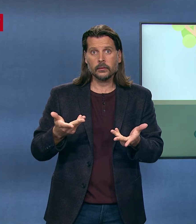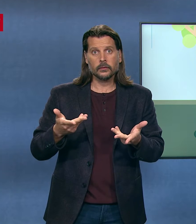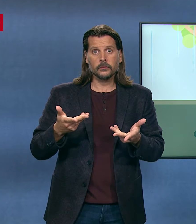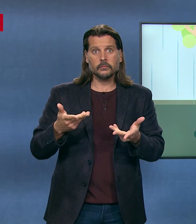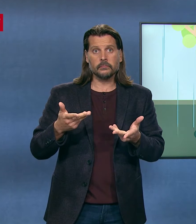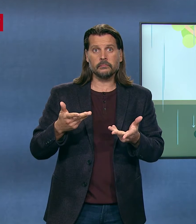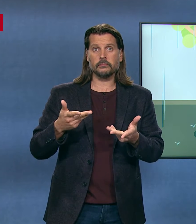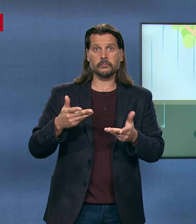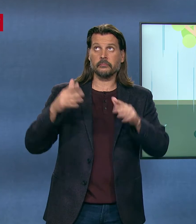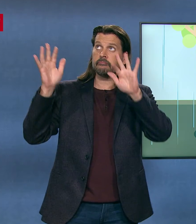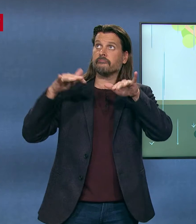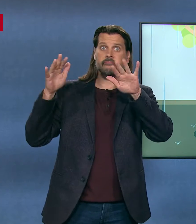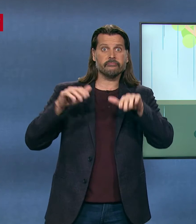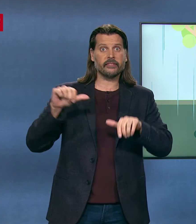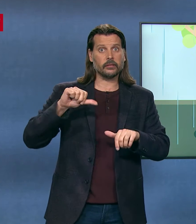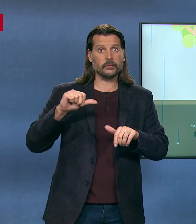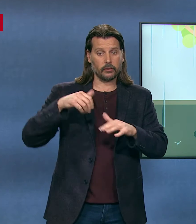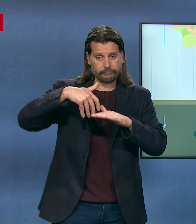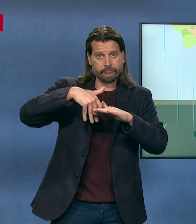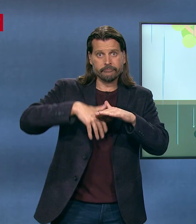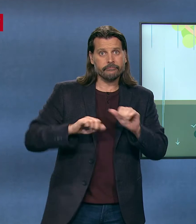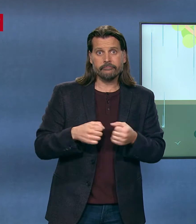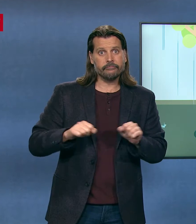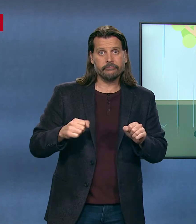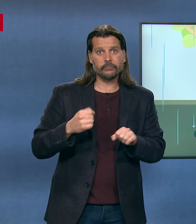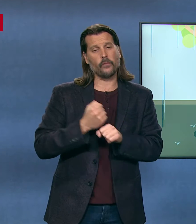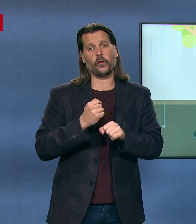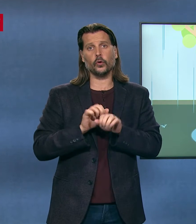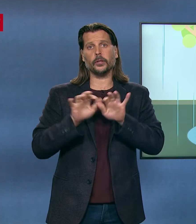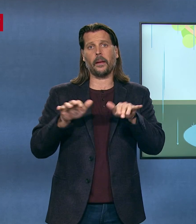Regenwasser kann nicht versickern und es gibt häufiger Überschwemmungen.